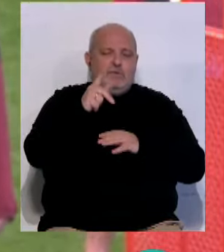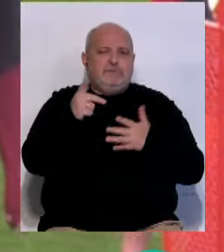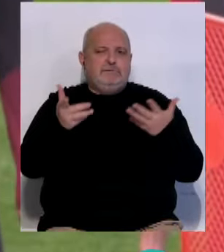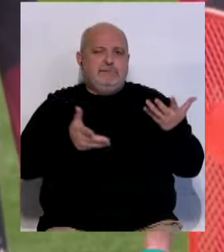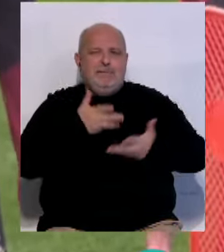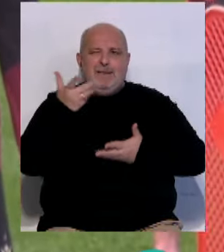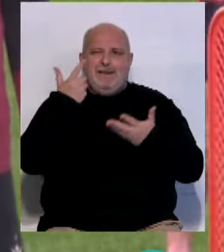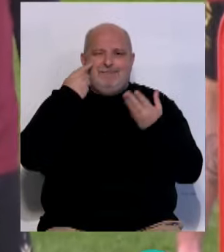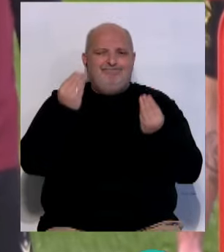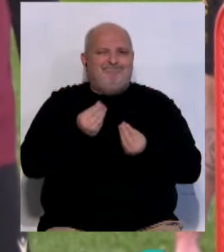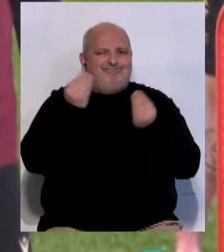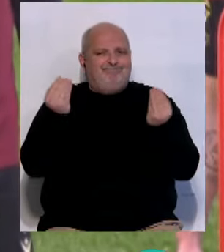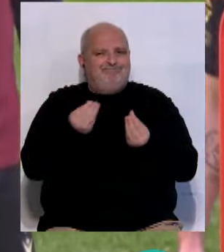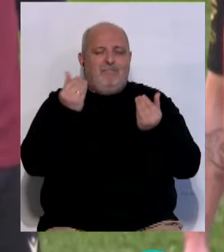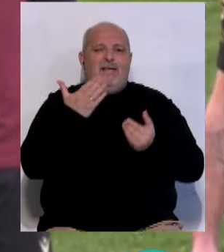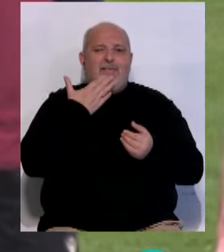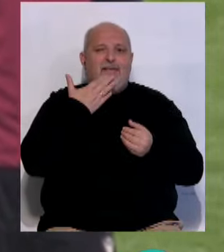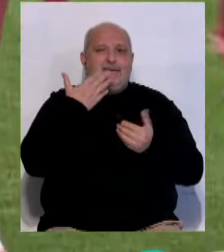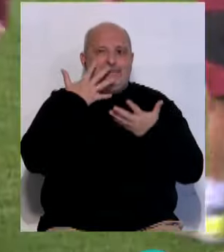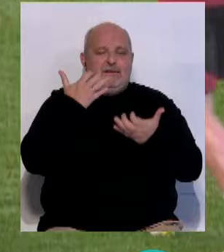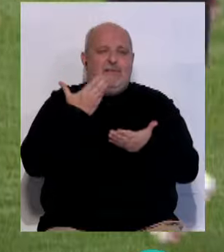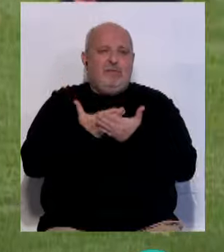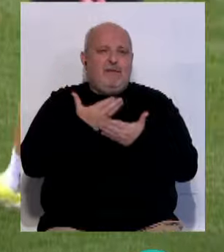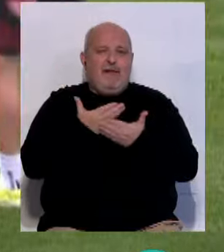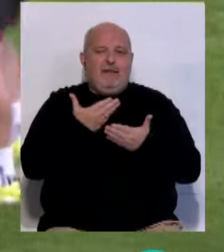termina de darlo y ya tiene una cierta edad en la que ha demostrado que quizás la primera división